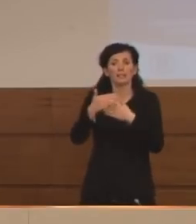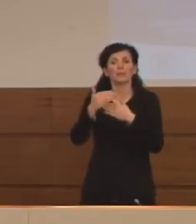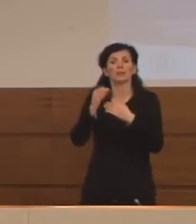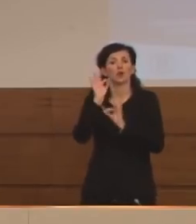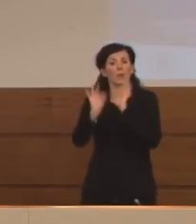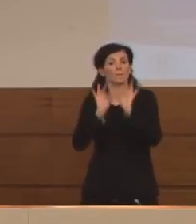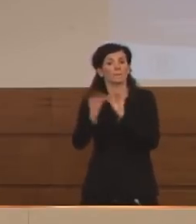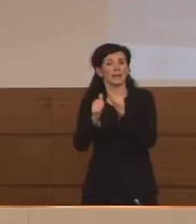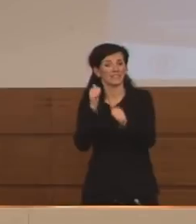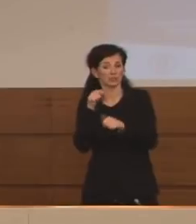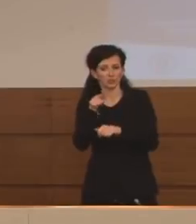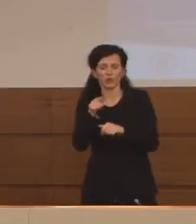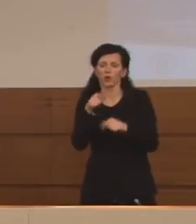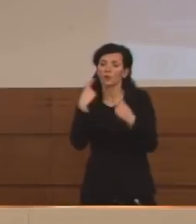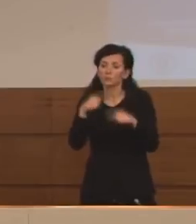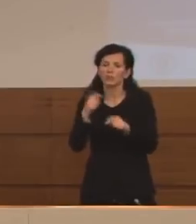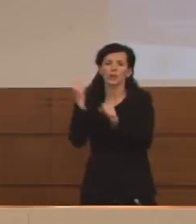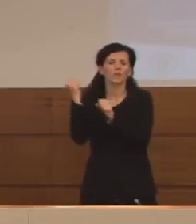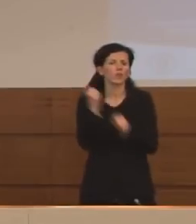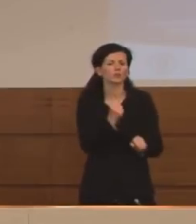in questa fase dell'epidemia. Certamente.